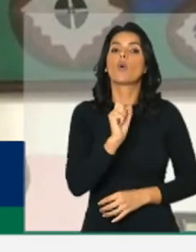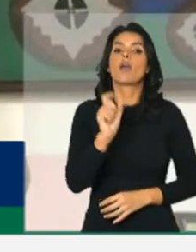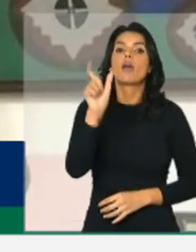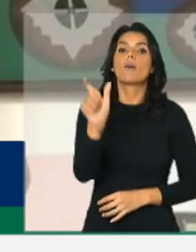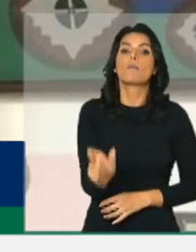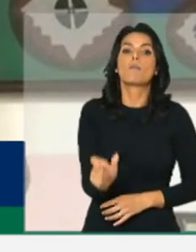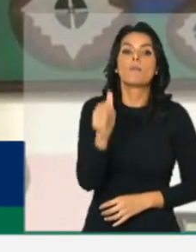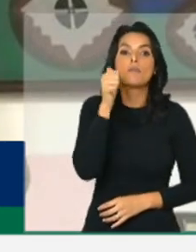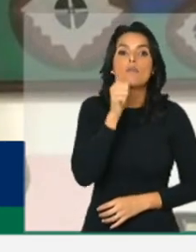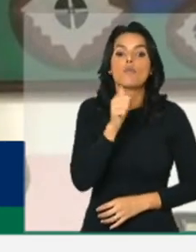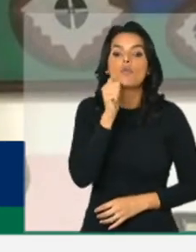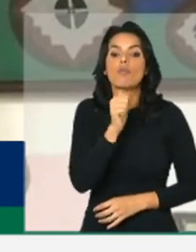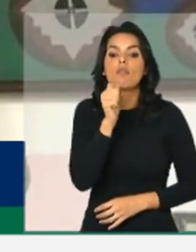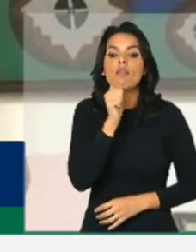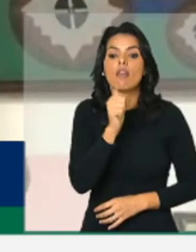EMPREGADORA PUDESSE DAR UMA OLHADA NÓS SABEMOS DA